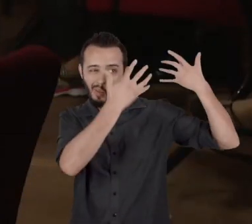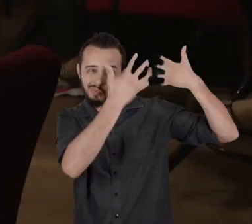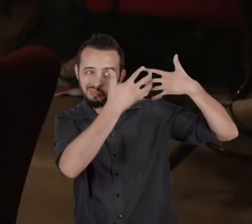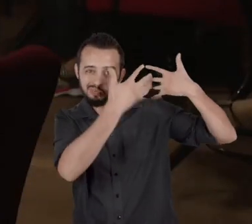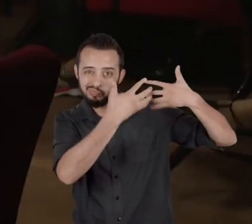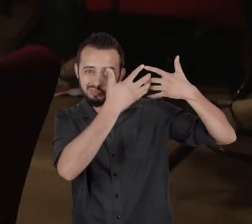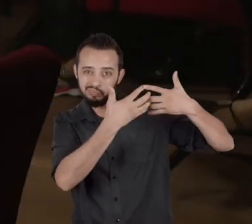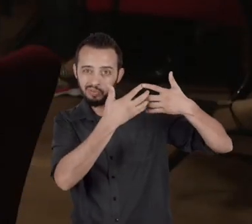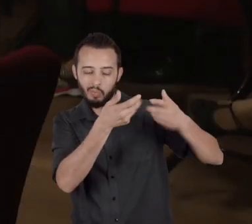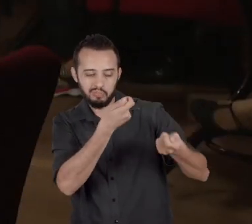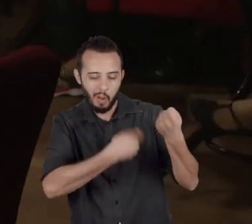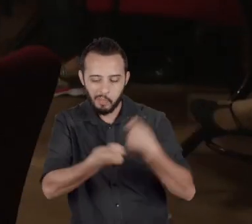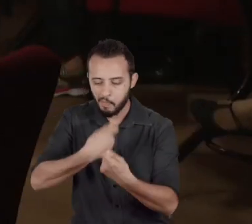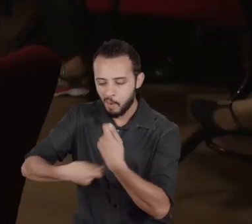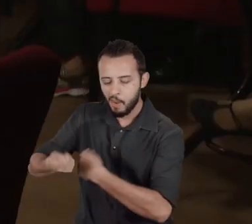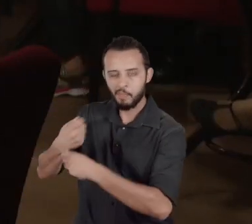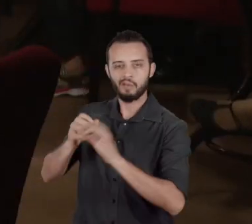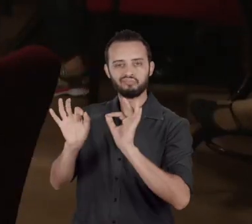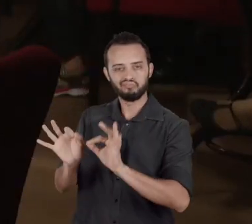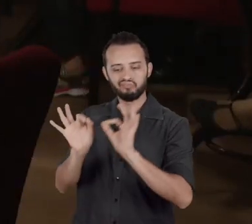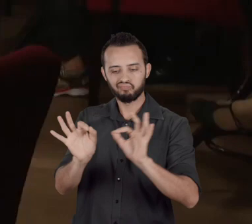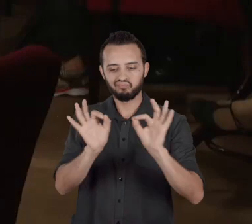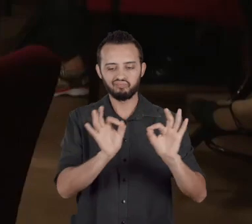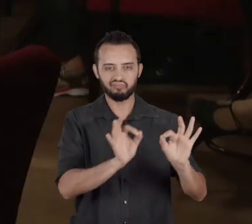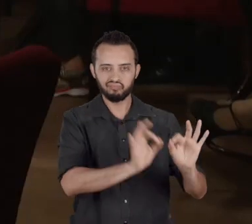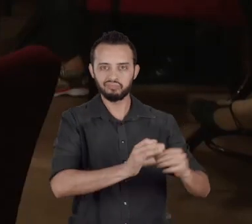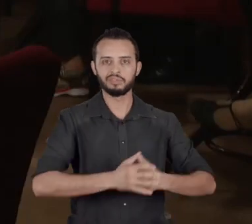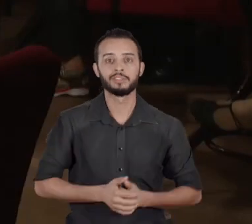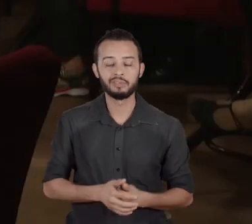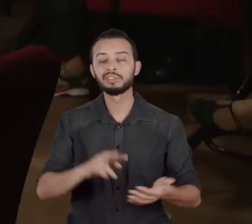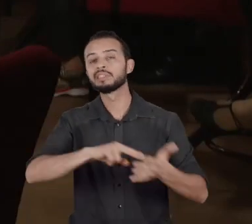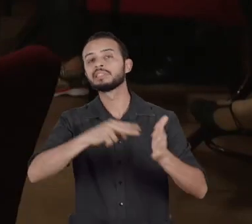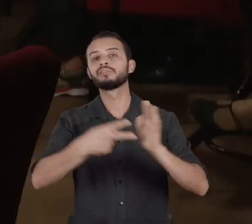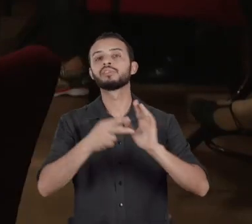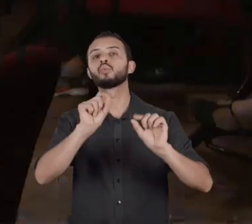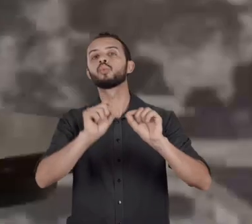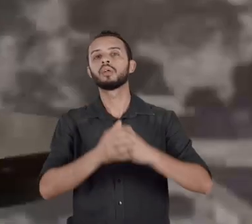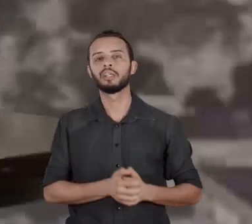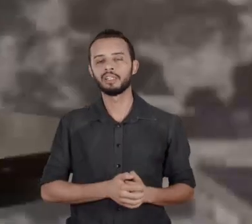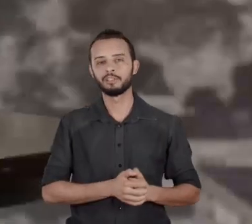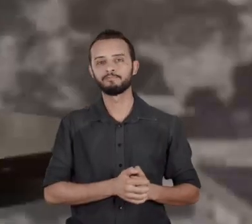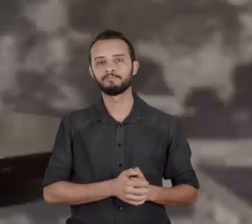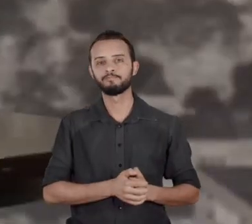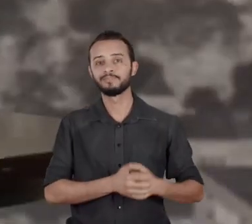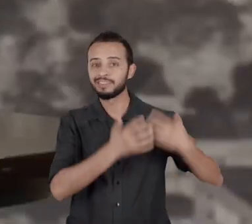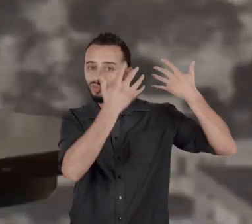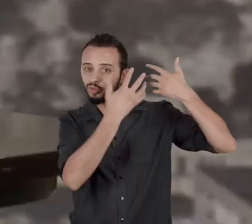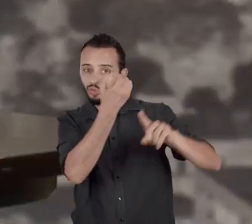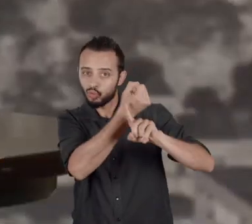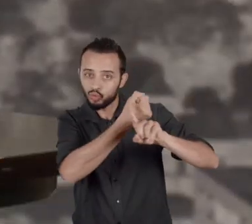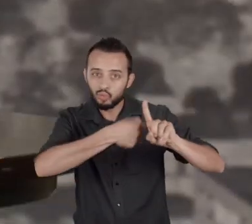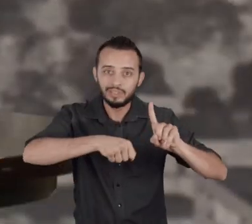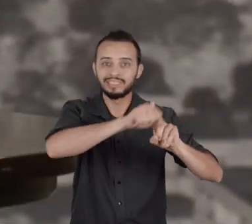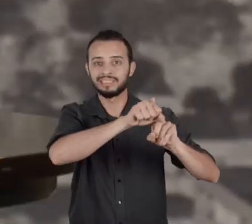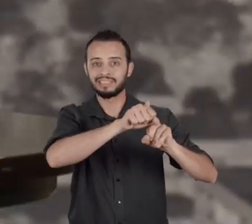Em larga medida. Então significa: recusar a racionalidade econômica é antes de mais nada